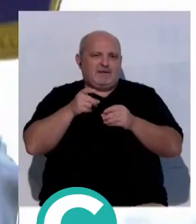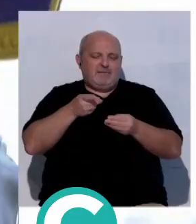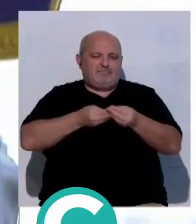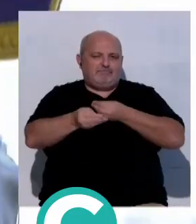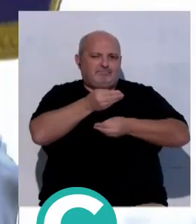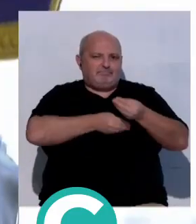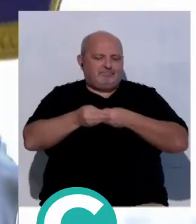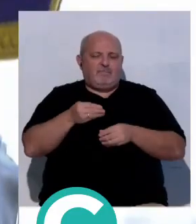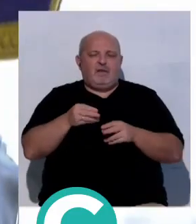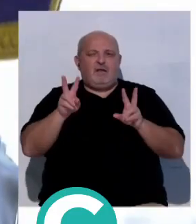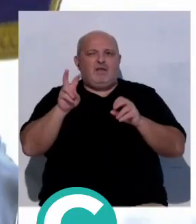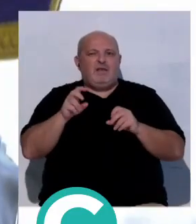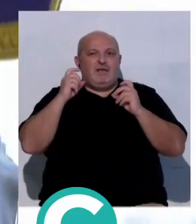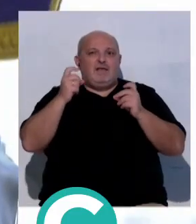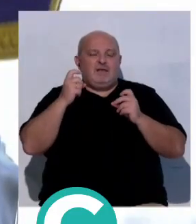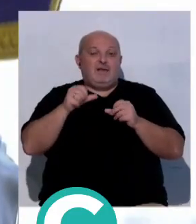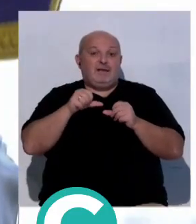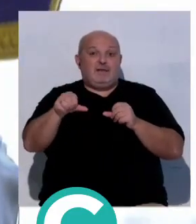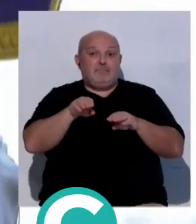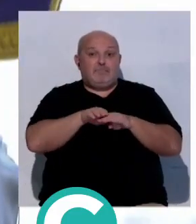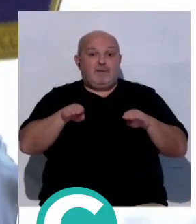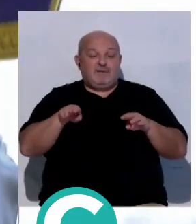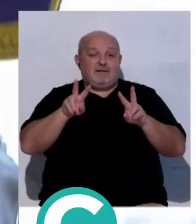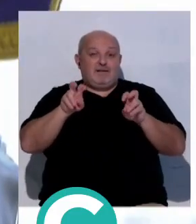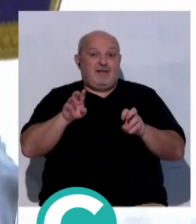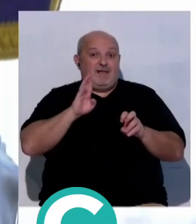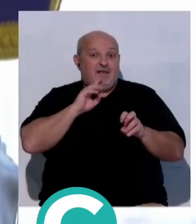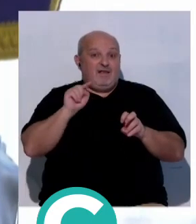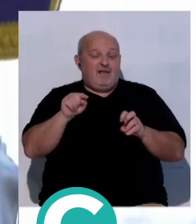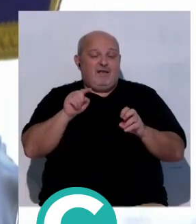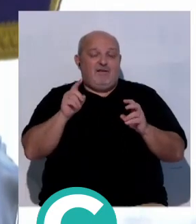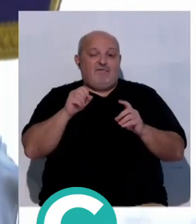que estamos precisamente intentando es con esas mesas Y con esos foros que se van a ir generando